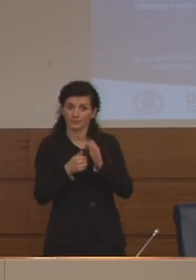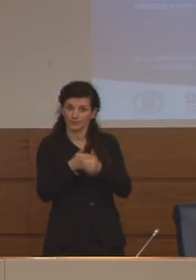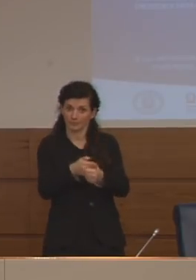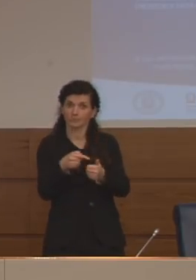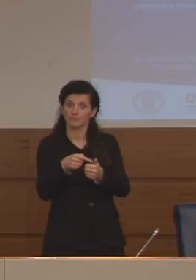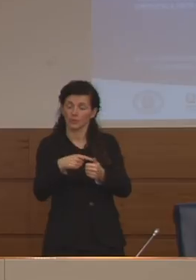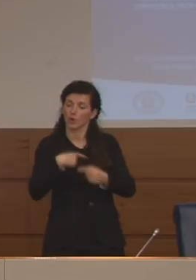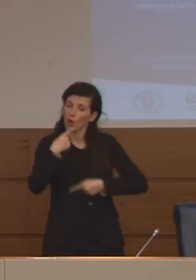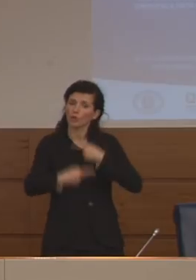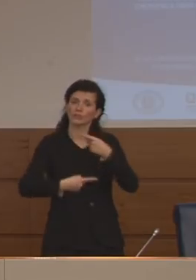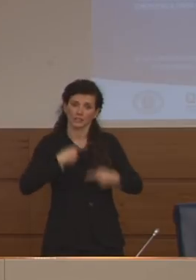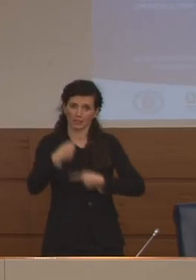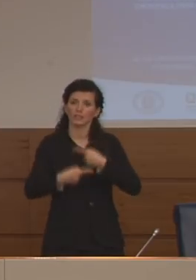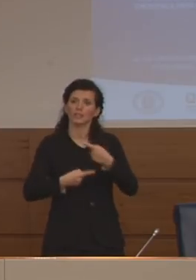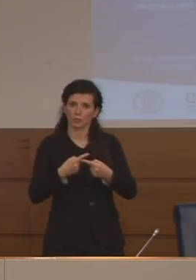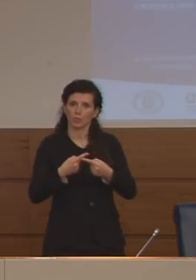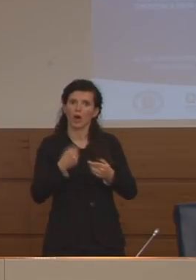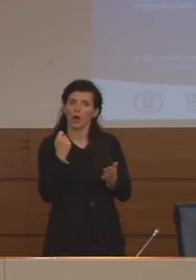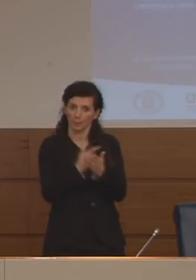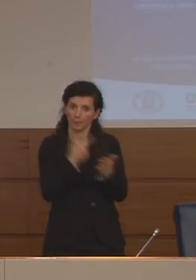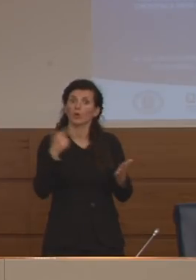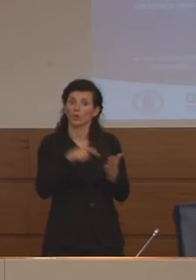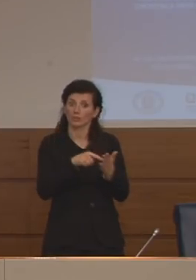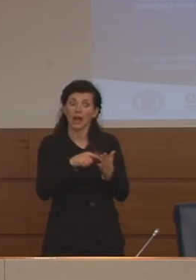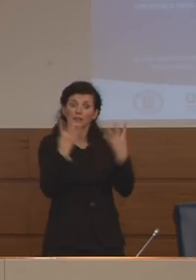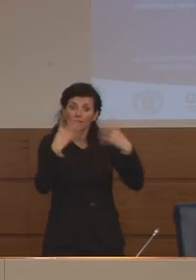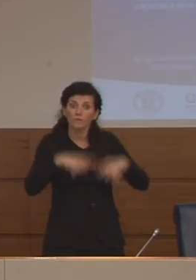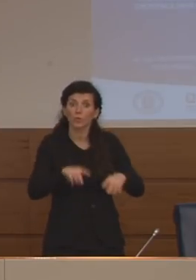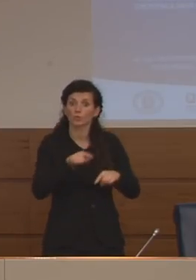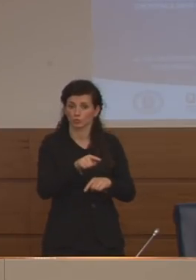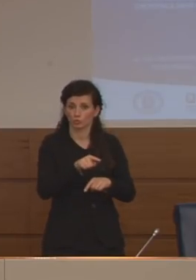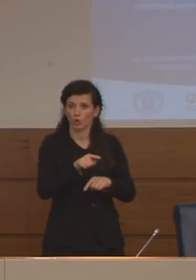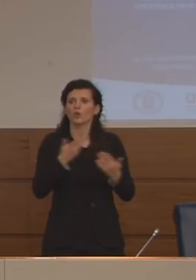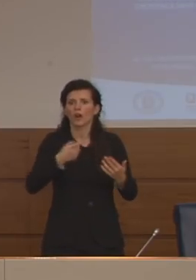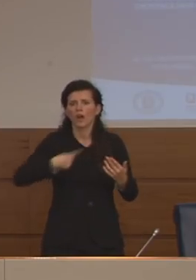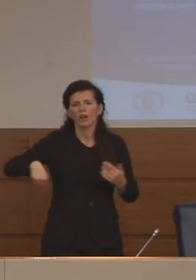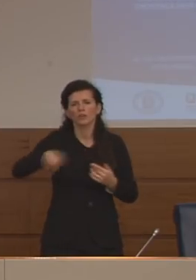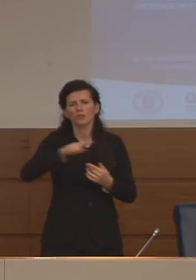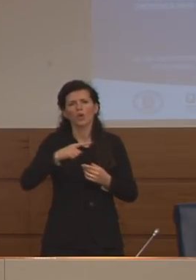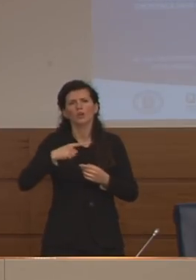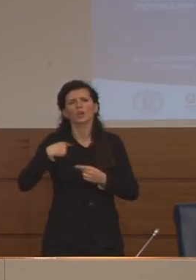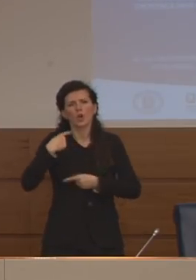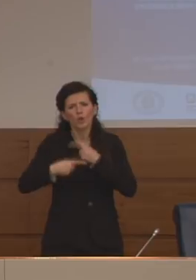Ma è altrettanto importante che manteniamo questo tipo di attenzione,